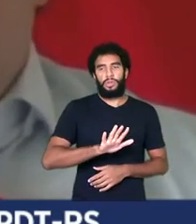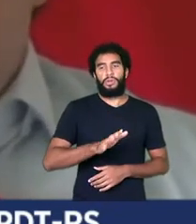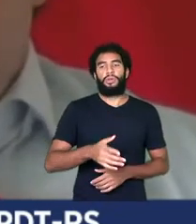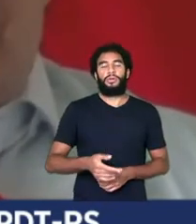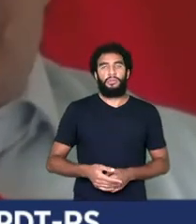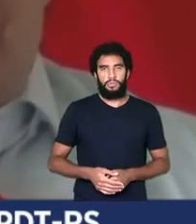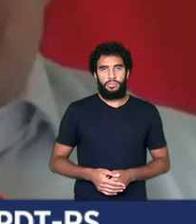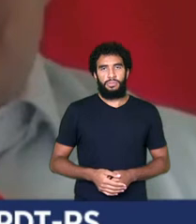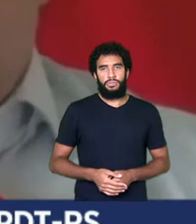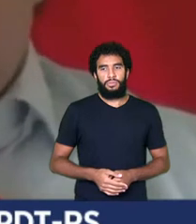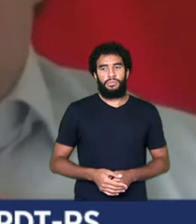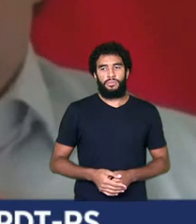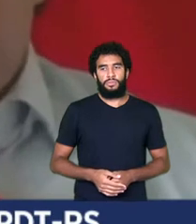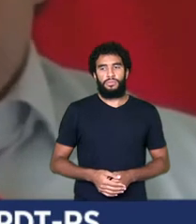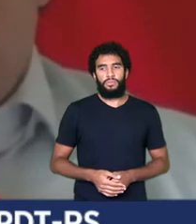RIA, EM VIA DE REGRA É UMA CARGA TRIBUTÁRIA QUE TEM